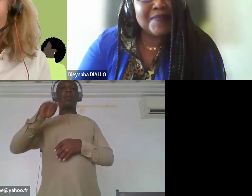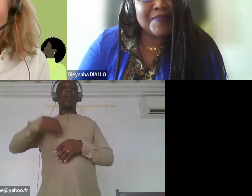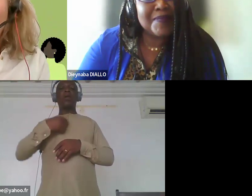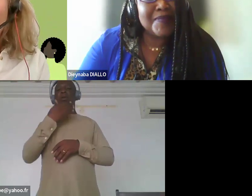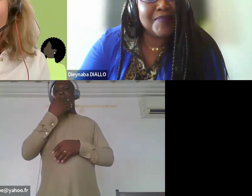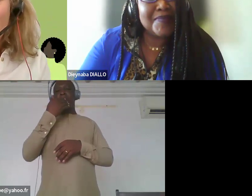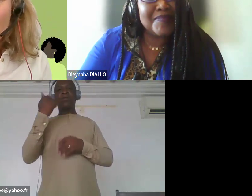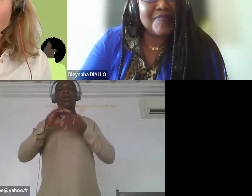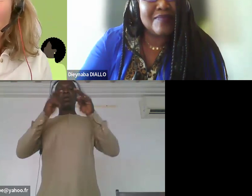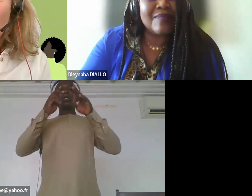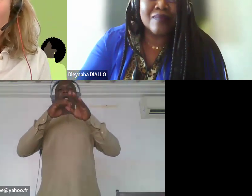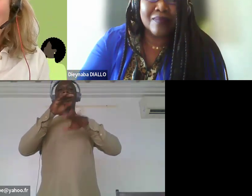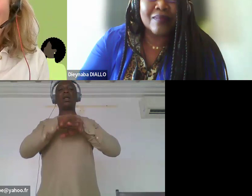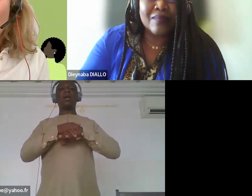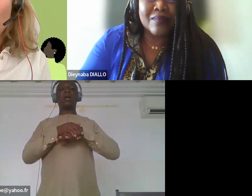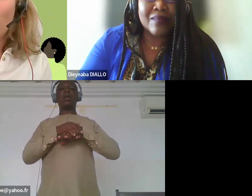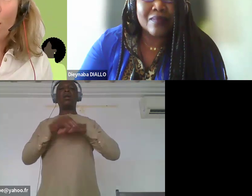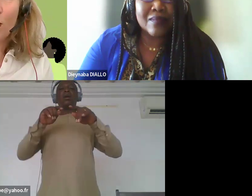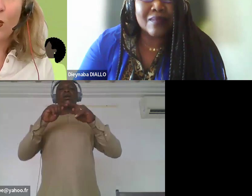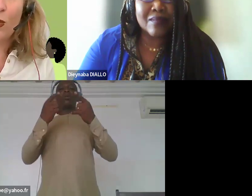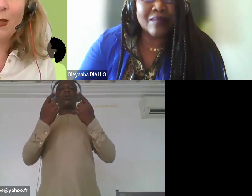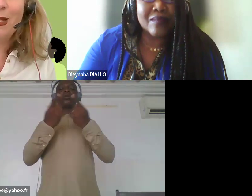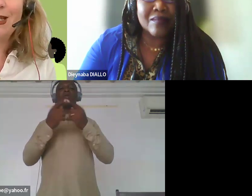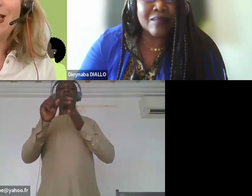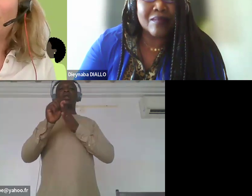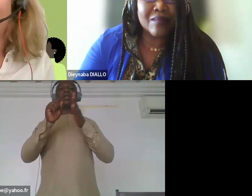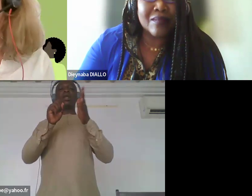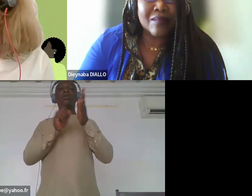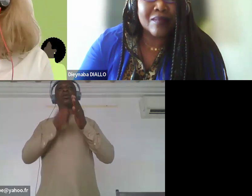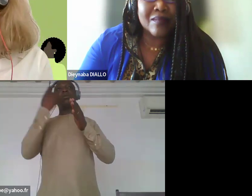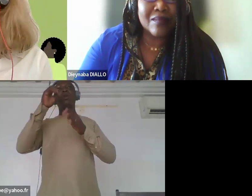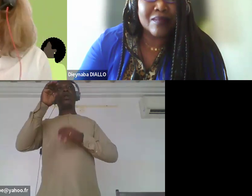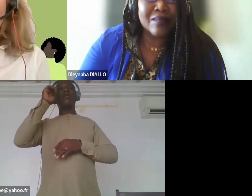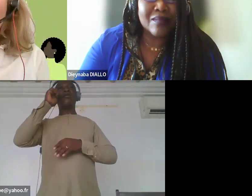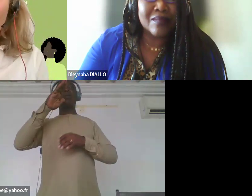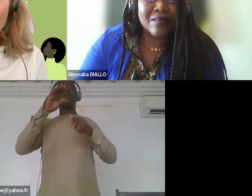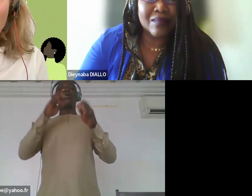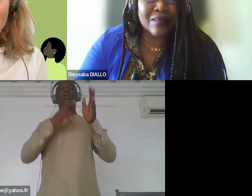anglais Commission on the status of women qui fait référence à la pluralité